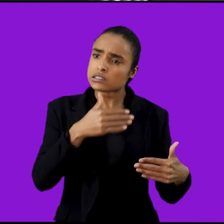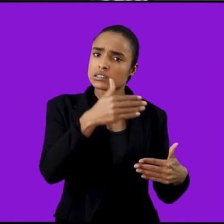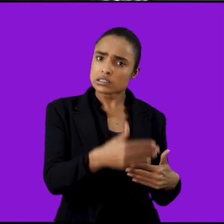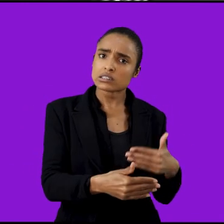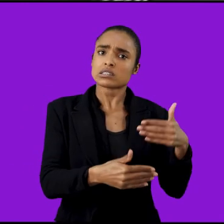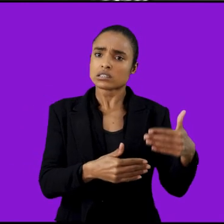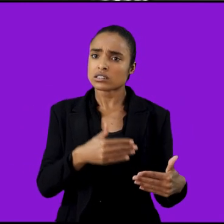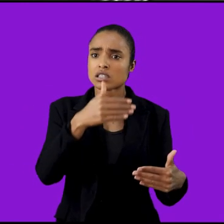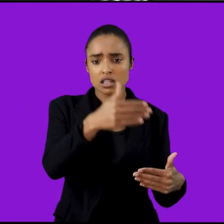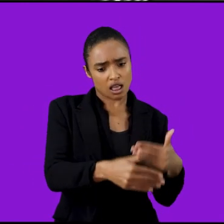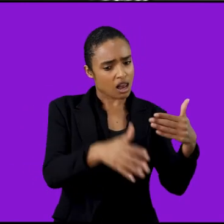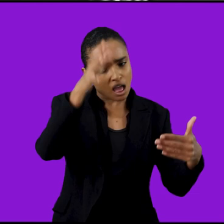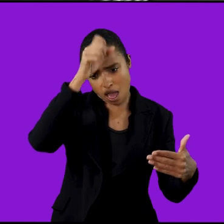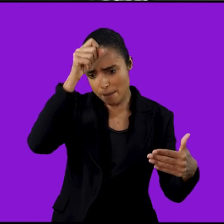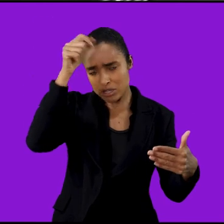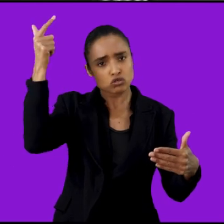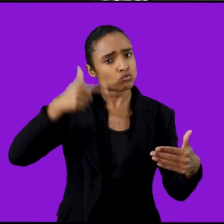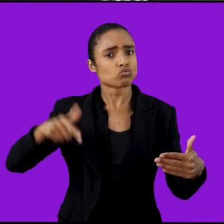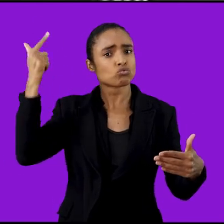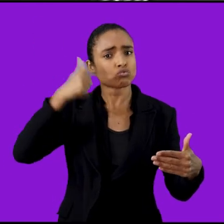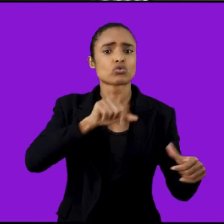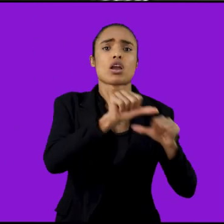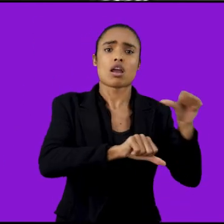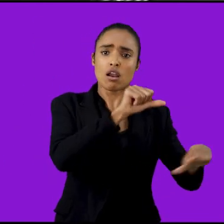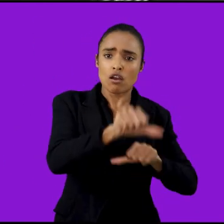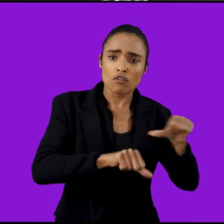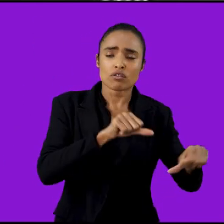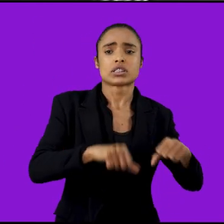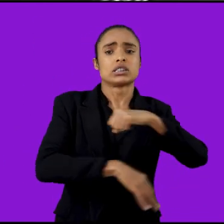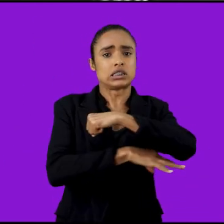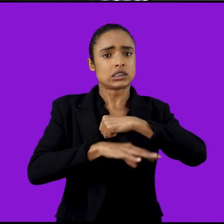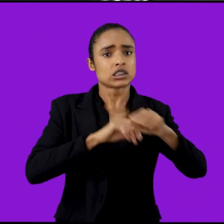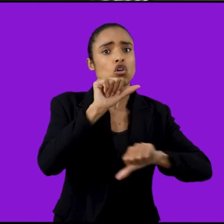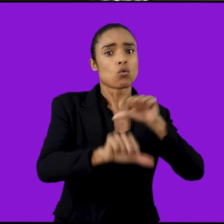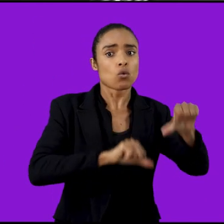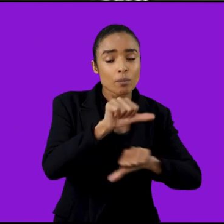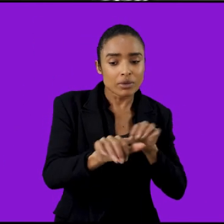de reaprender tudo de novo, né? De refazer a Feira Preta, reestruturar. De muita coisa.